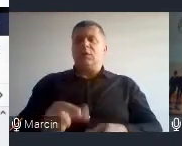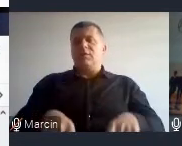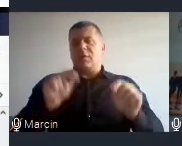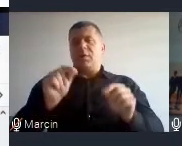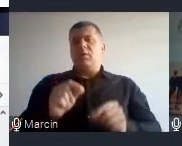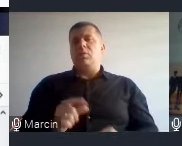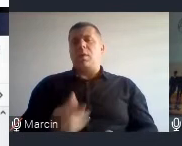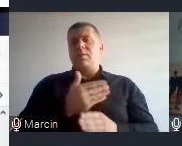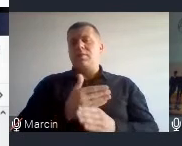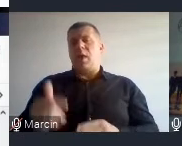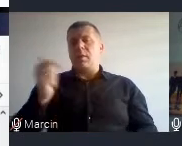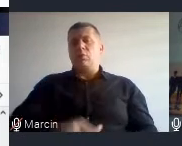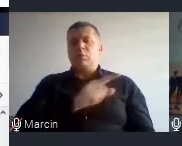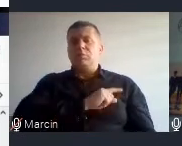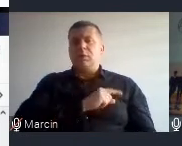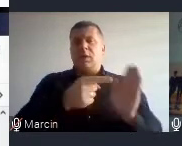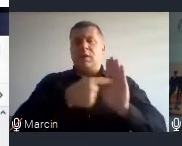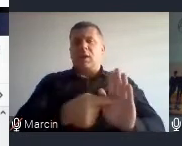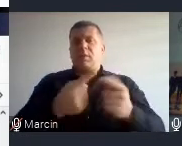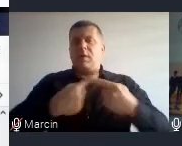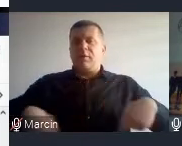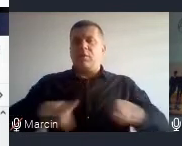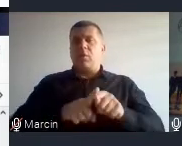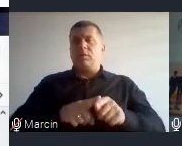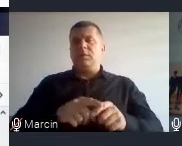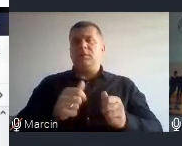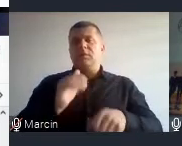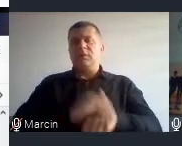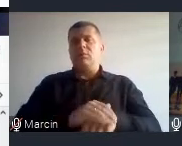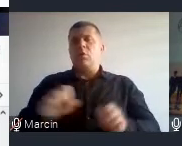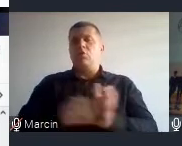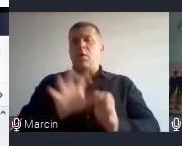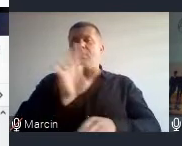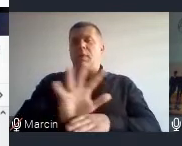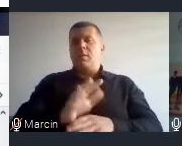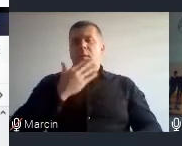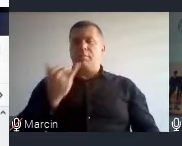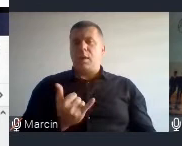To nadal musicie przestrzegać terminów wykonania zamówienia piętnastego maja. To jest pewnego rodzaju pułapka.